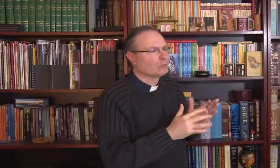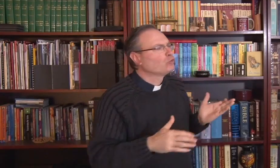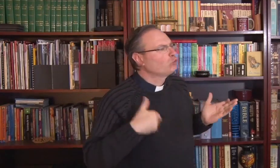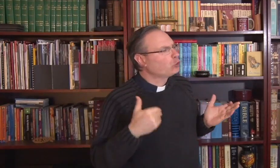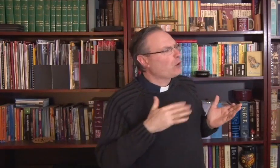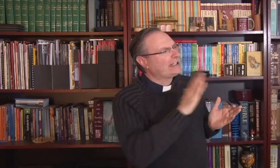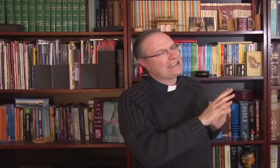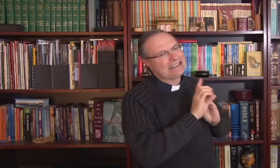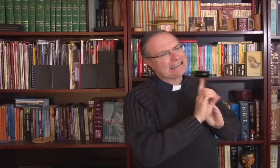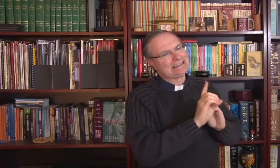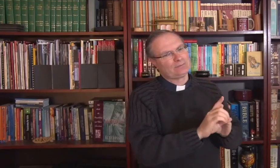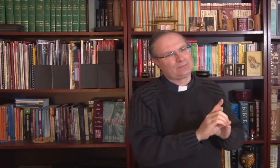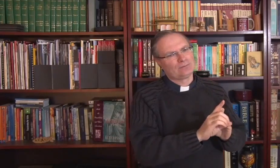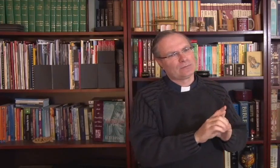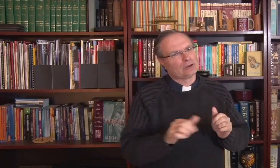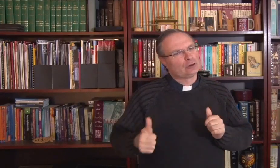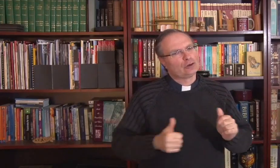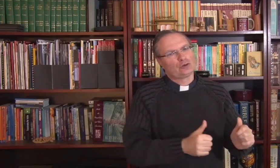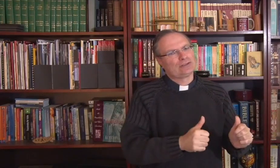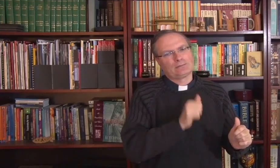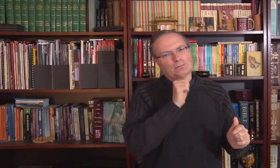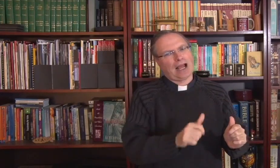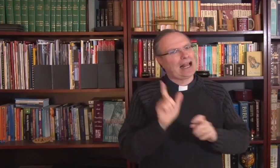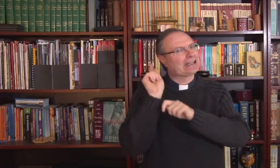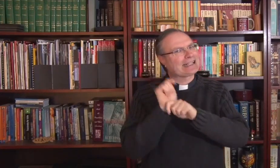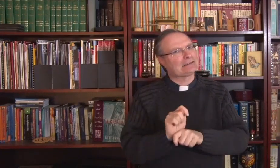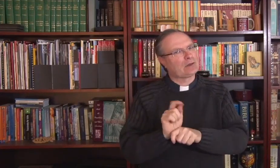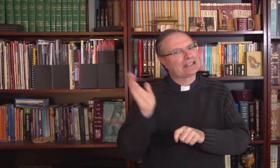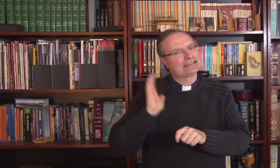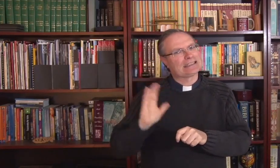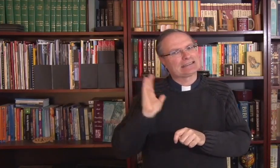«Pourquoi tes disciples ne suivent-ils pas la tradition des anciens